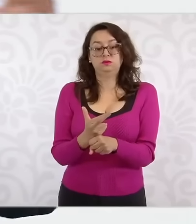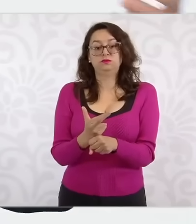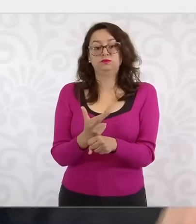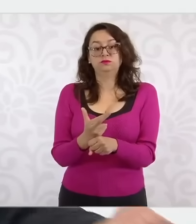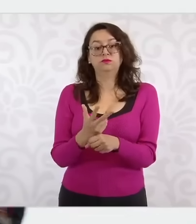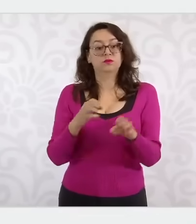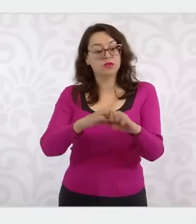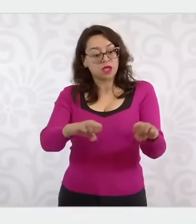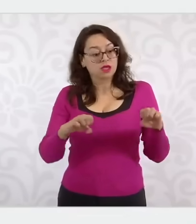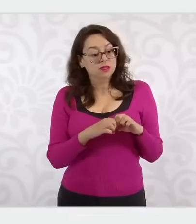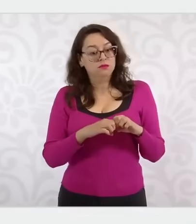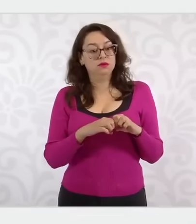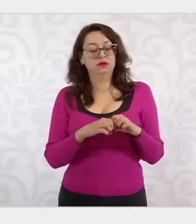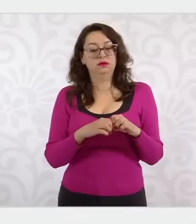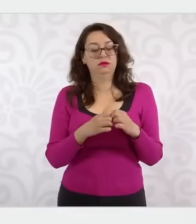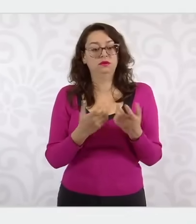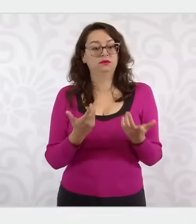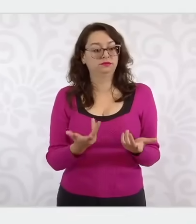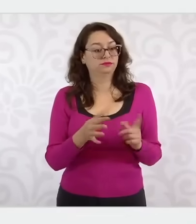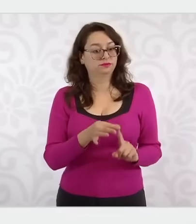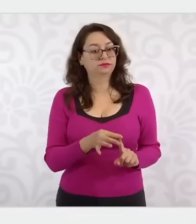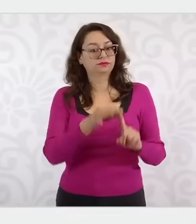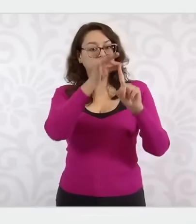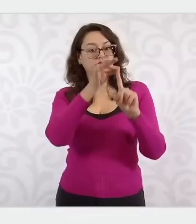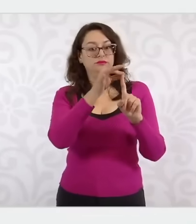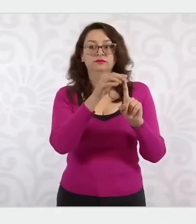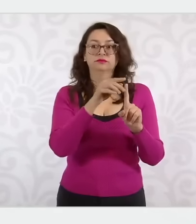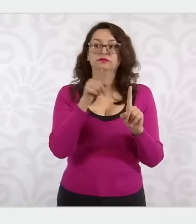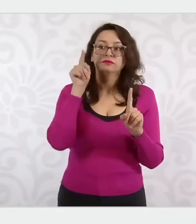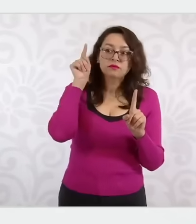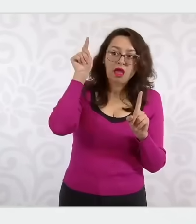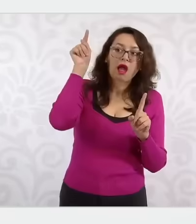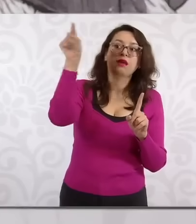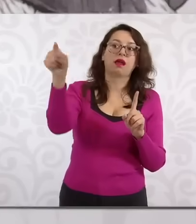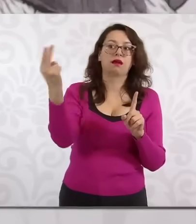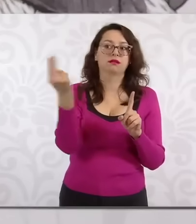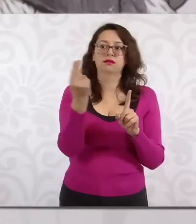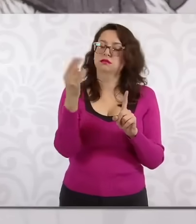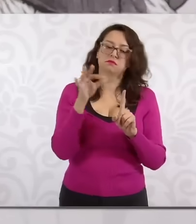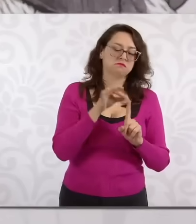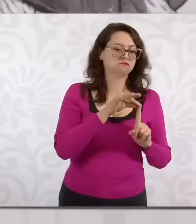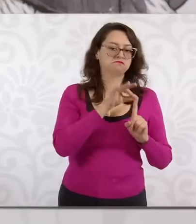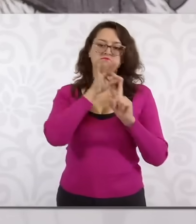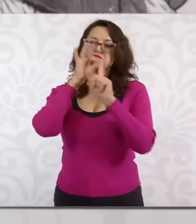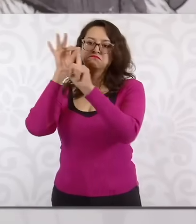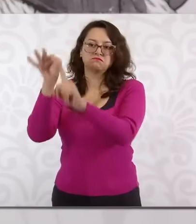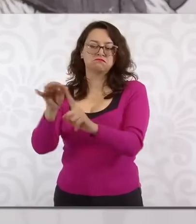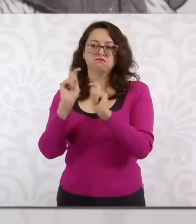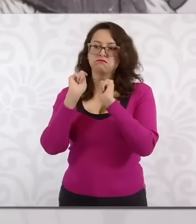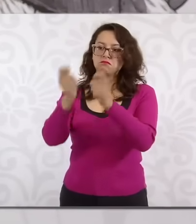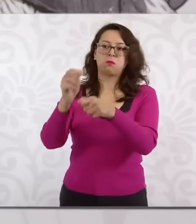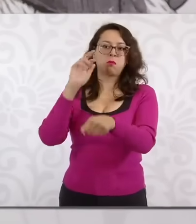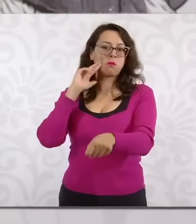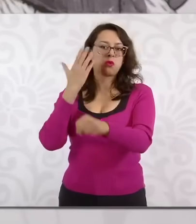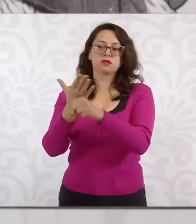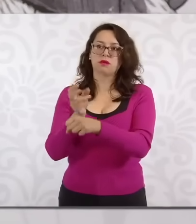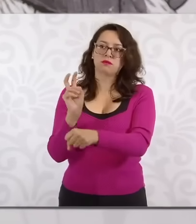del equipo del secretario de seguridad que eh va a un estado de la República como secretario. O sea,